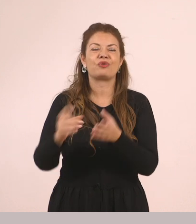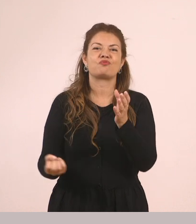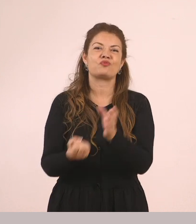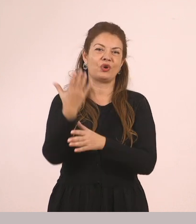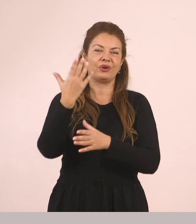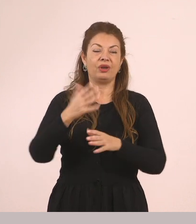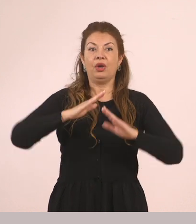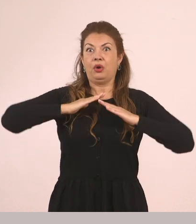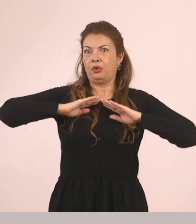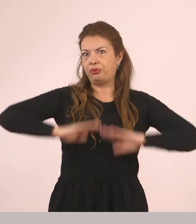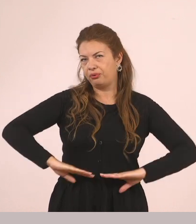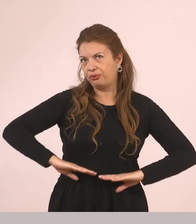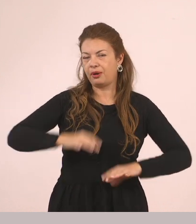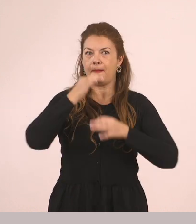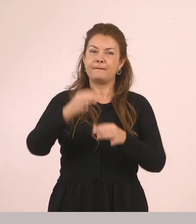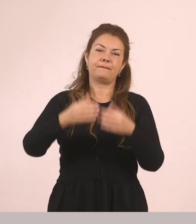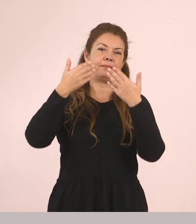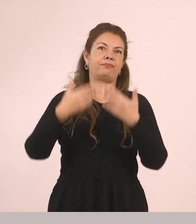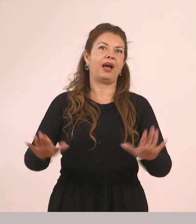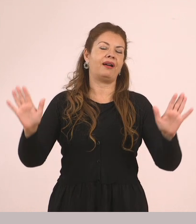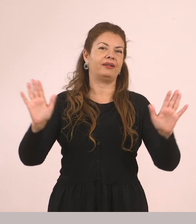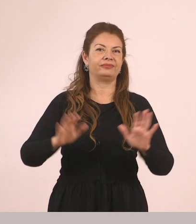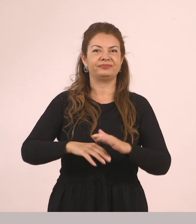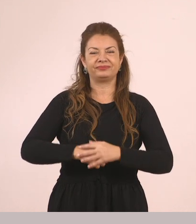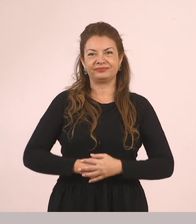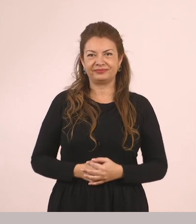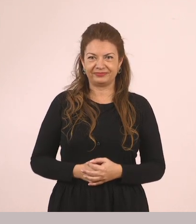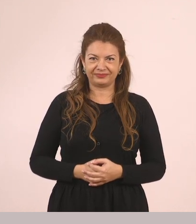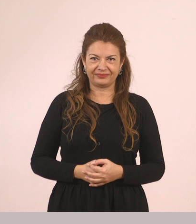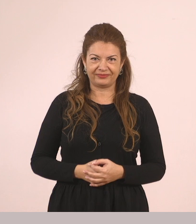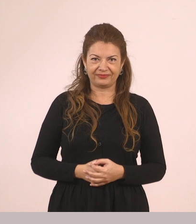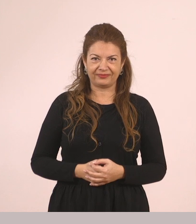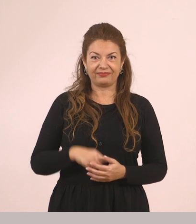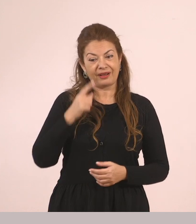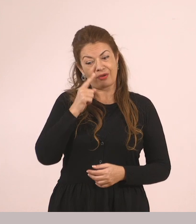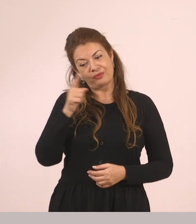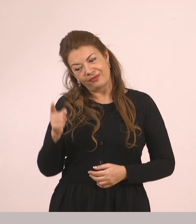Ουφ, τα είπα όλα και… καθάρισα! Πάμε στη δίπλα σελίδα.